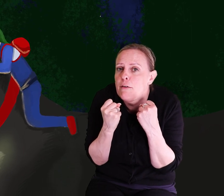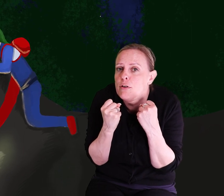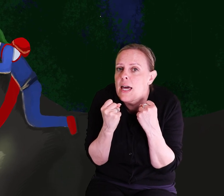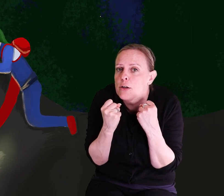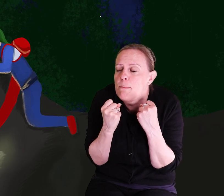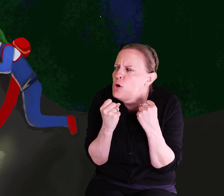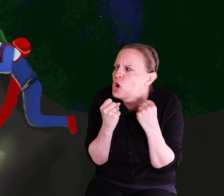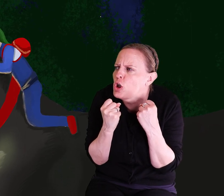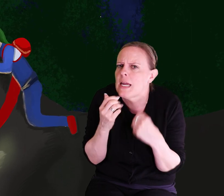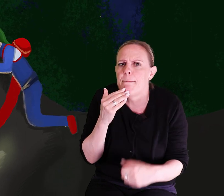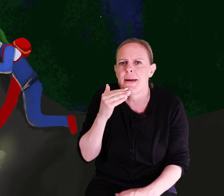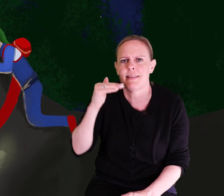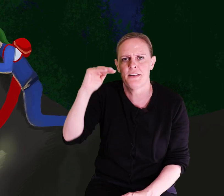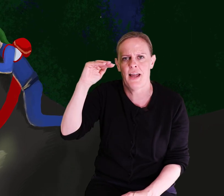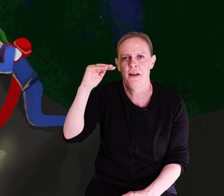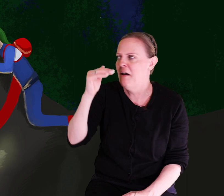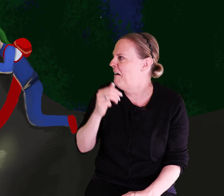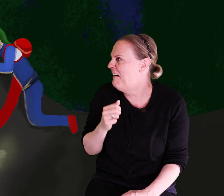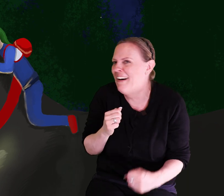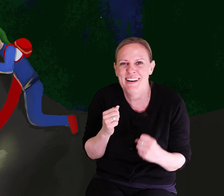det här fungerar ju mycket bättre